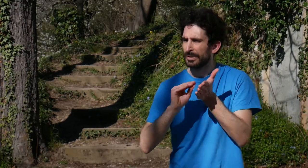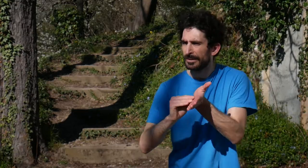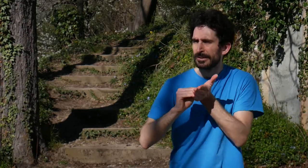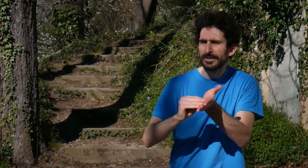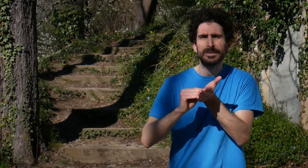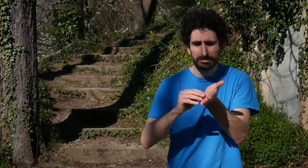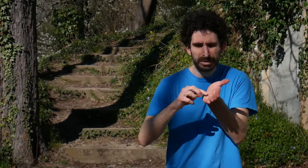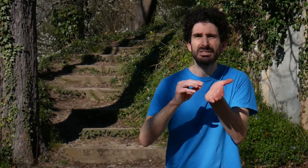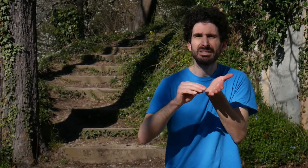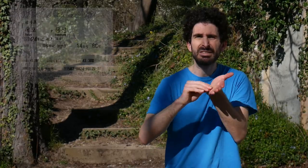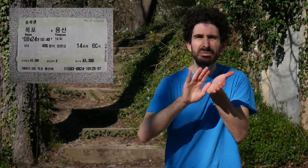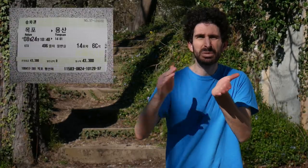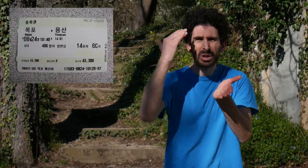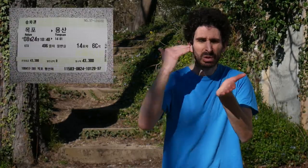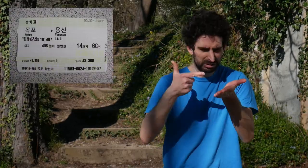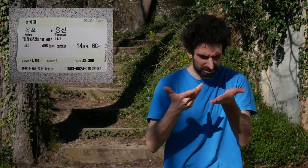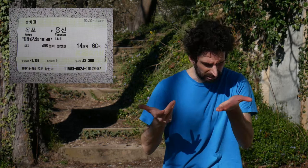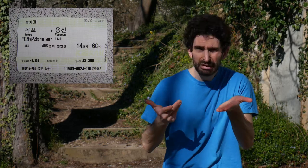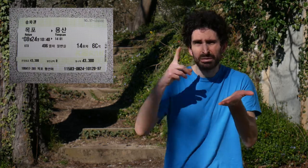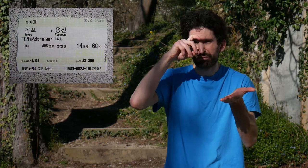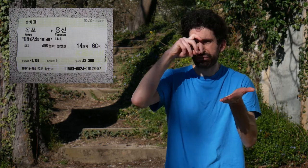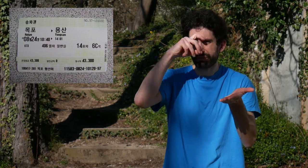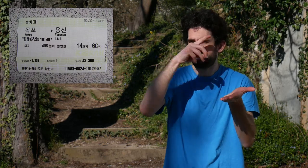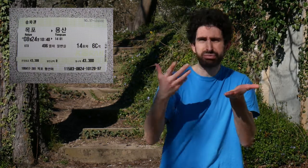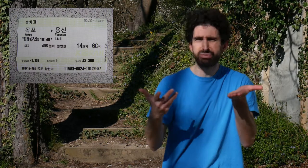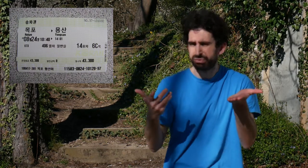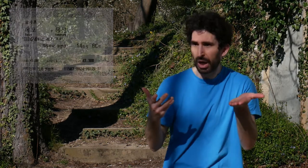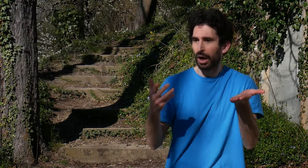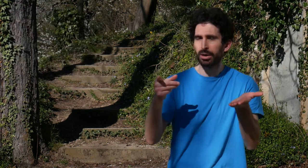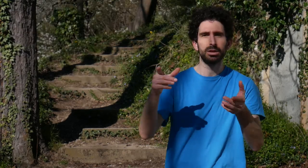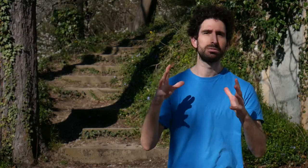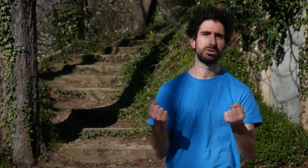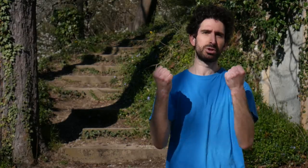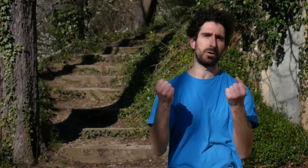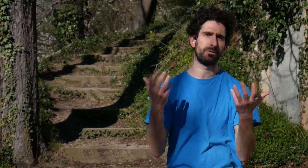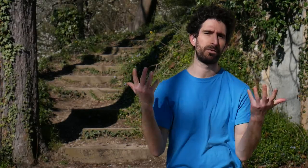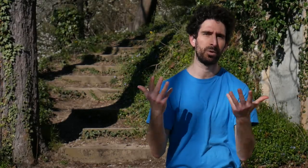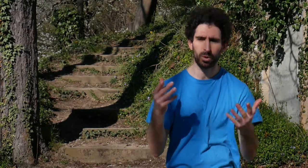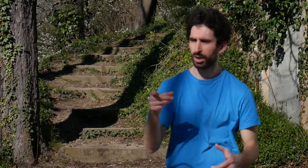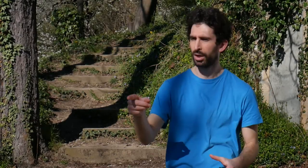Même pour écrire, en coréen, c'était difficile. Ce qui m'a sauvé,